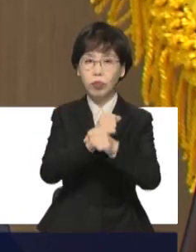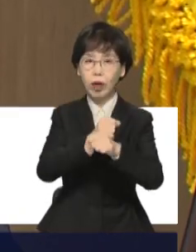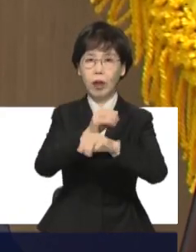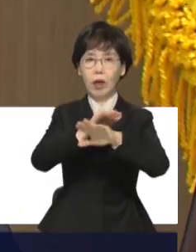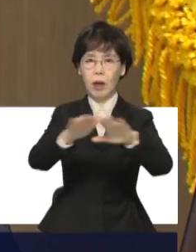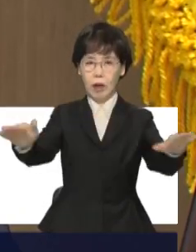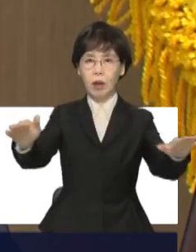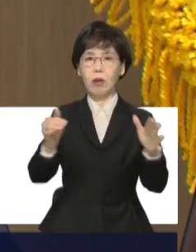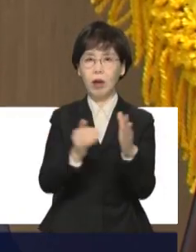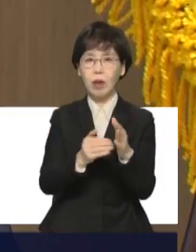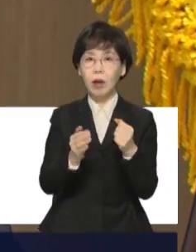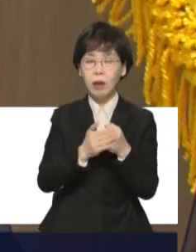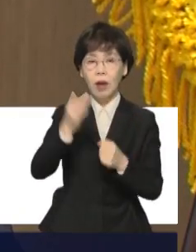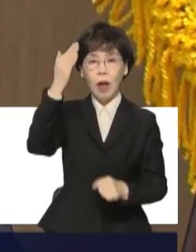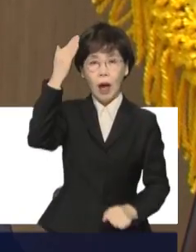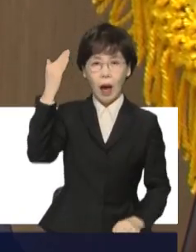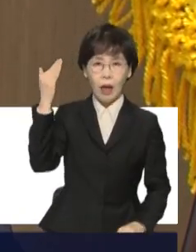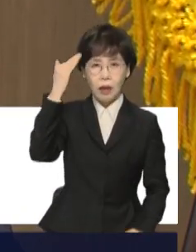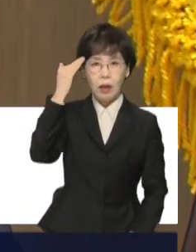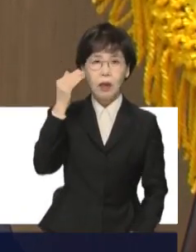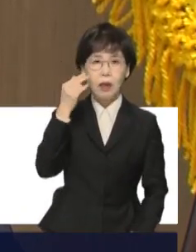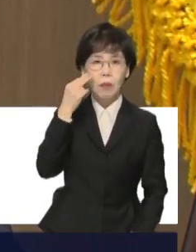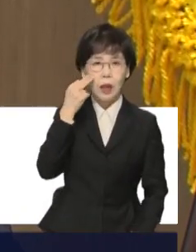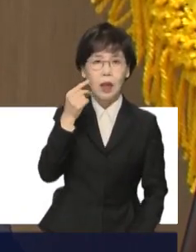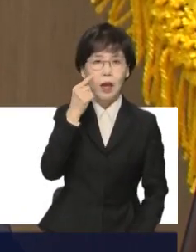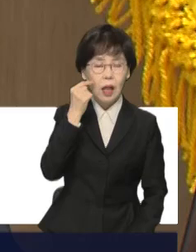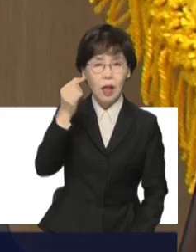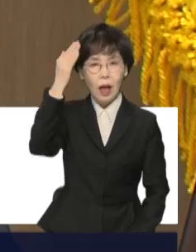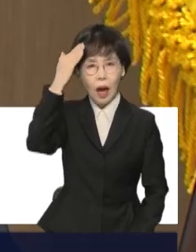확실하게 제거함으로써 한미일, 한일군사정보협력을 강화하는 발판을